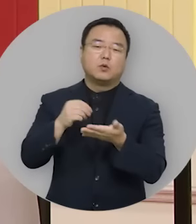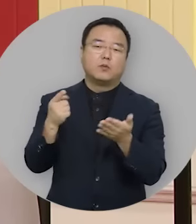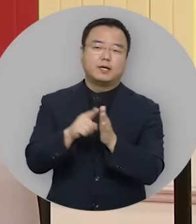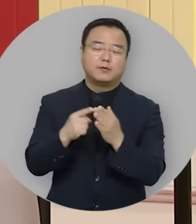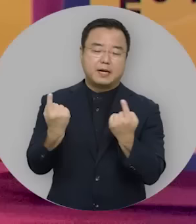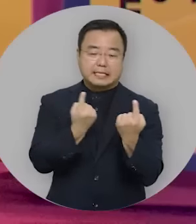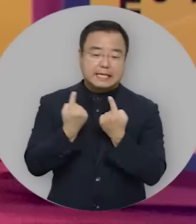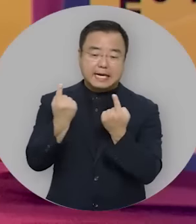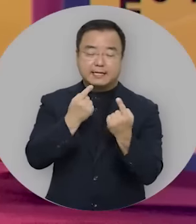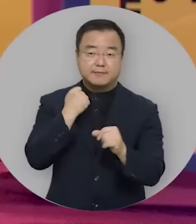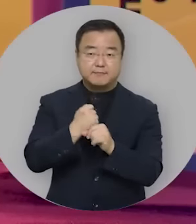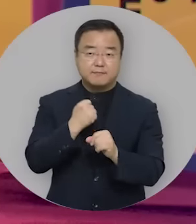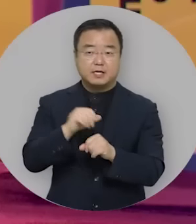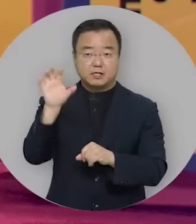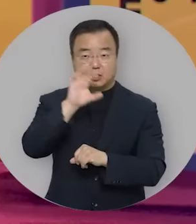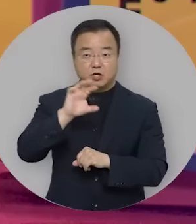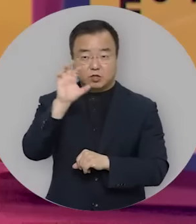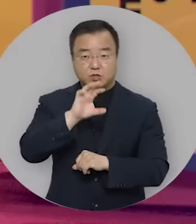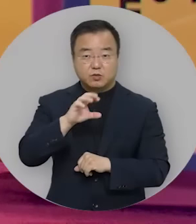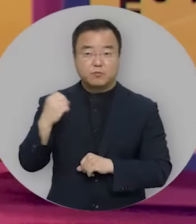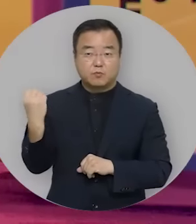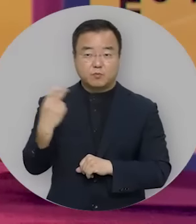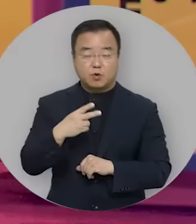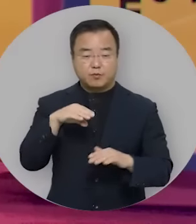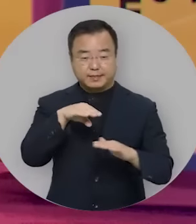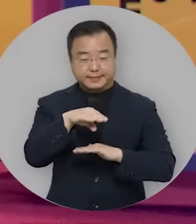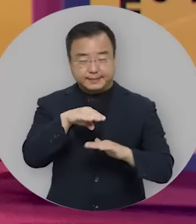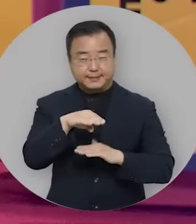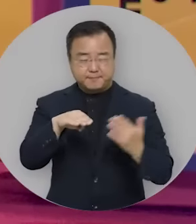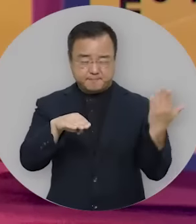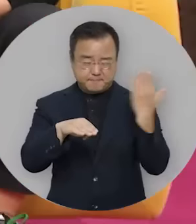케이크 연습을 하고 있는 친구들도 있고 그리고 또 스팀 세차실에 가보면